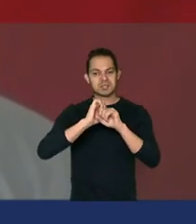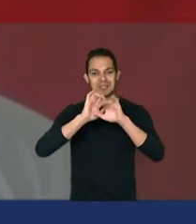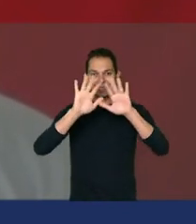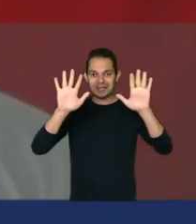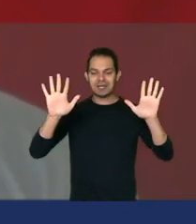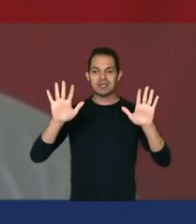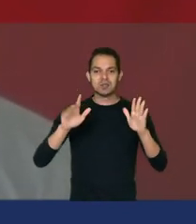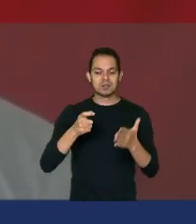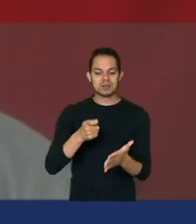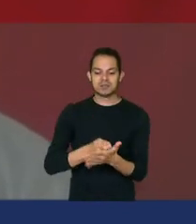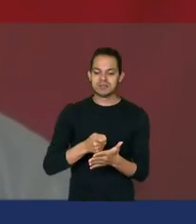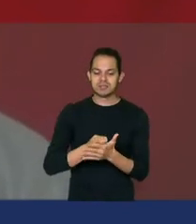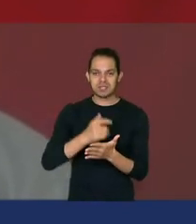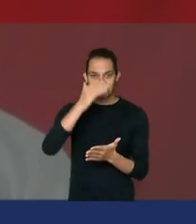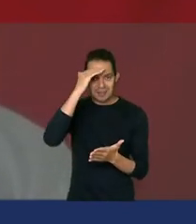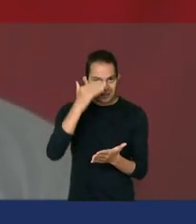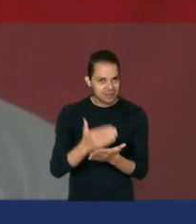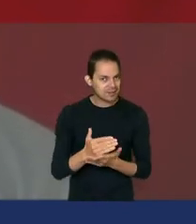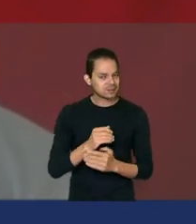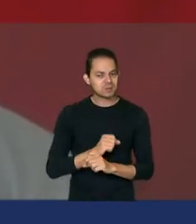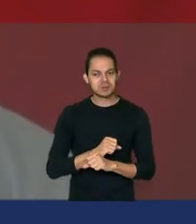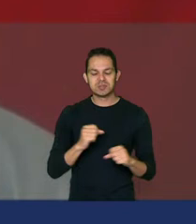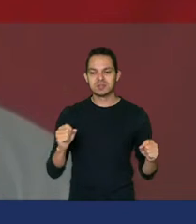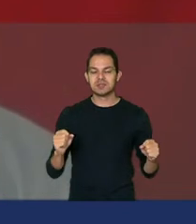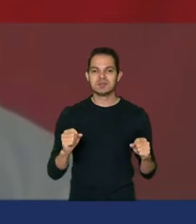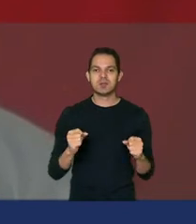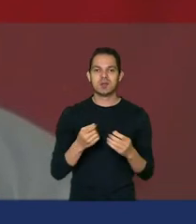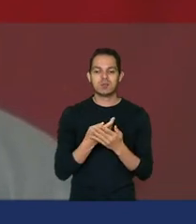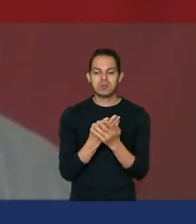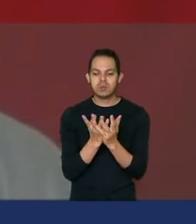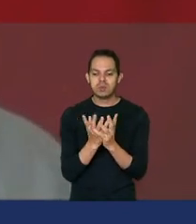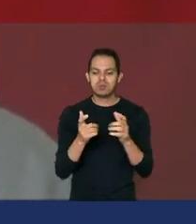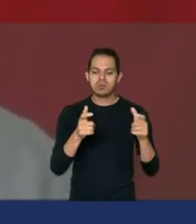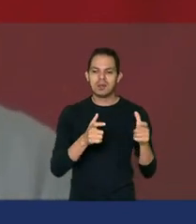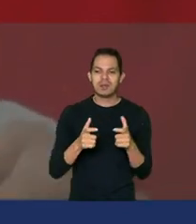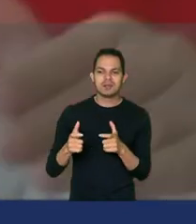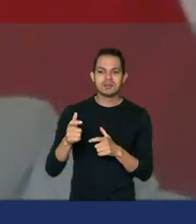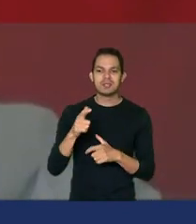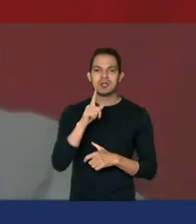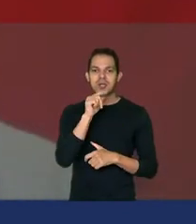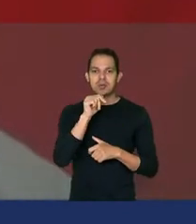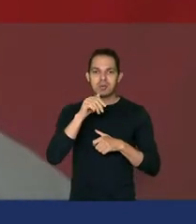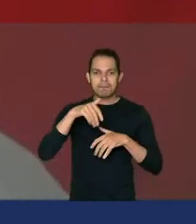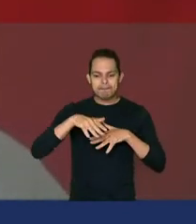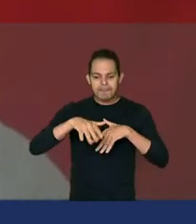PRESIDENTE, O PDT COMPREENDE A EMENDA DO PT, MAS É IMPOSSÍVEL CUMPRIR ESSA EXIGÊNCIA, DE QUE OS CASSINOS NÃO POSSAM SER INSTALADOS EM PRAIA OU QUE SEJA 20